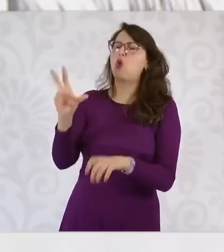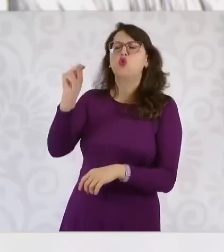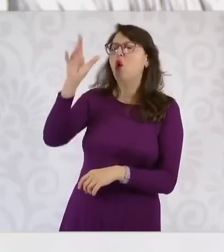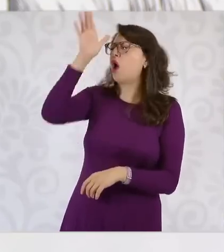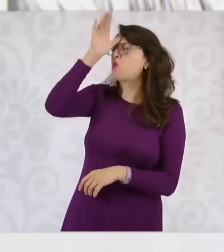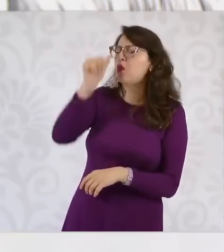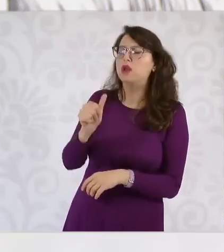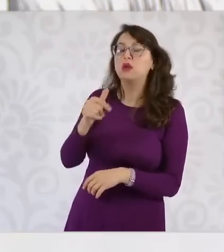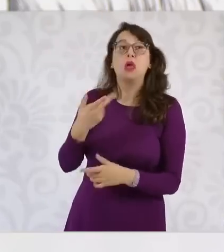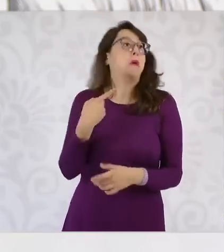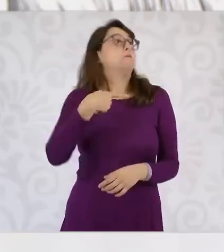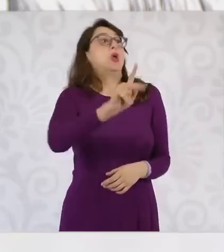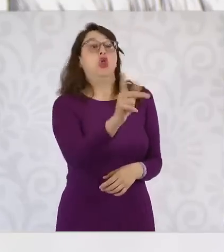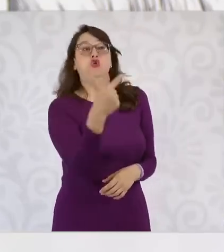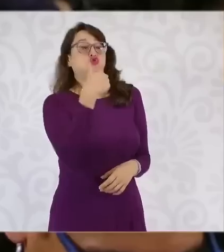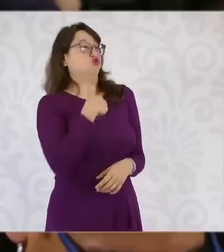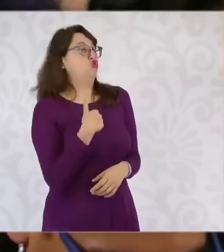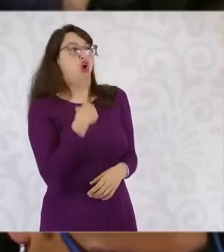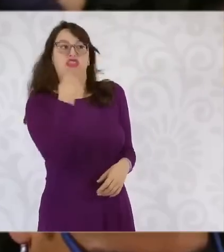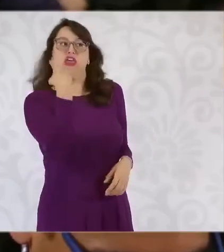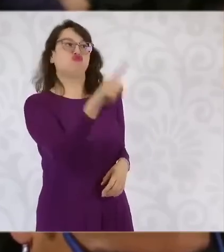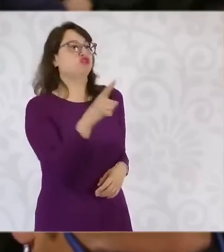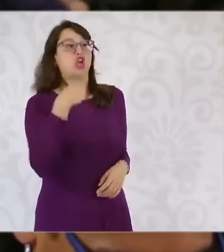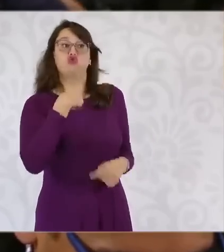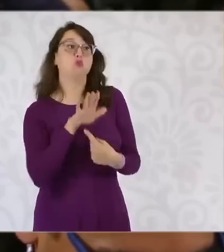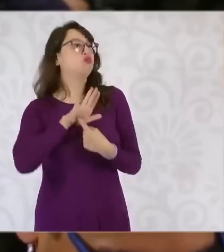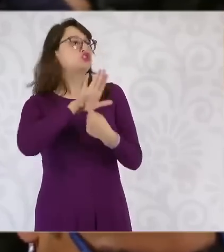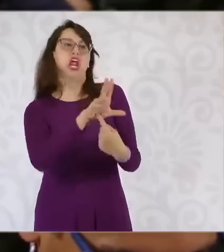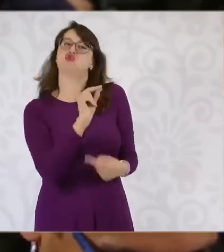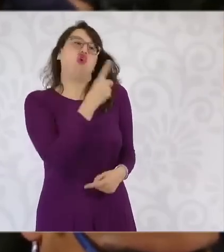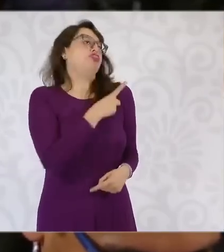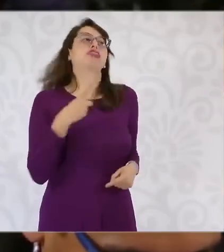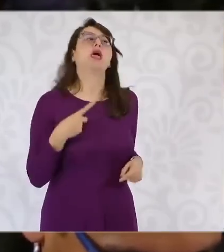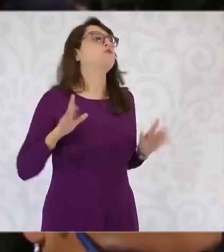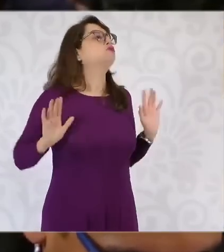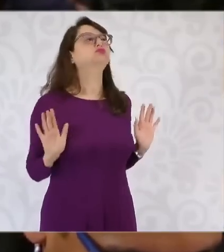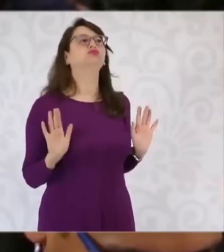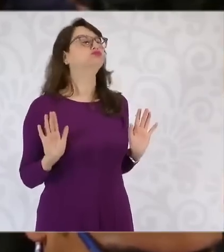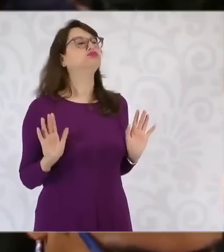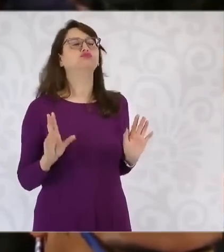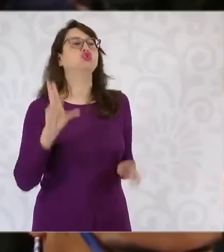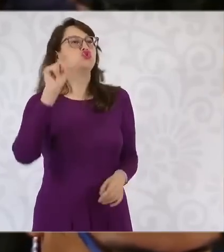no es que yo tenga que presentar los medios presidenta el reportero está para hacer ver